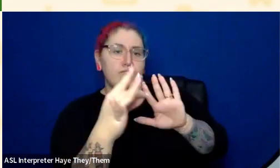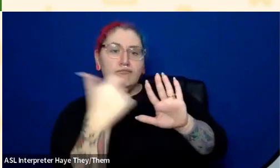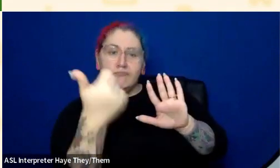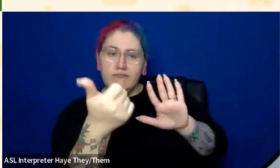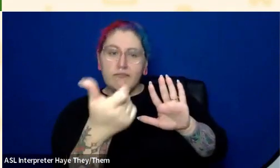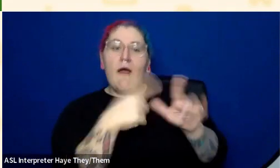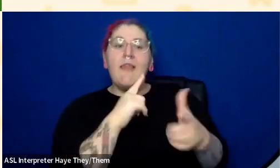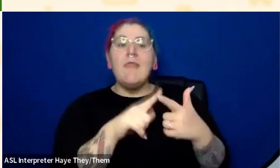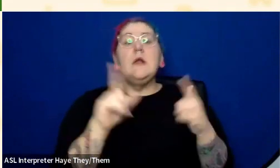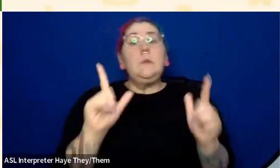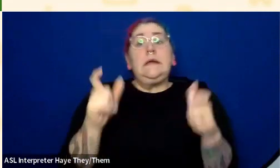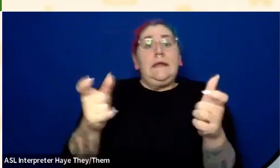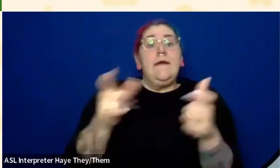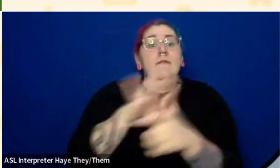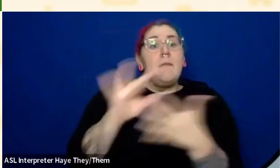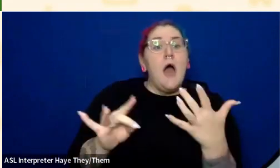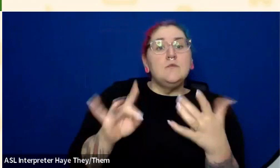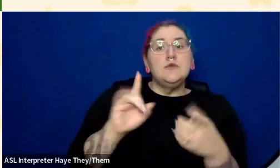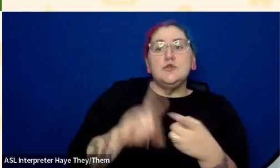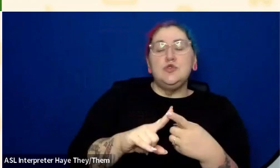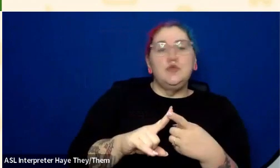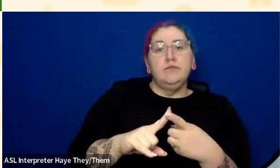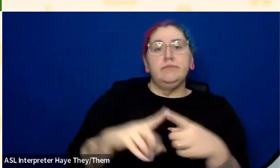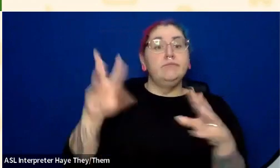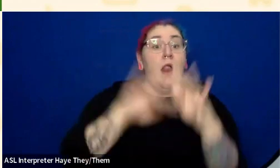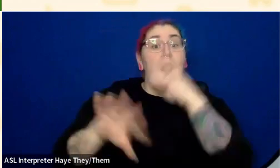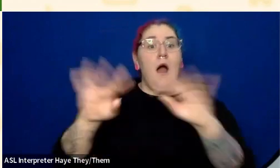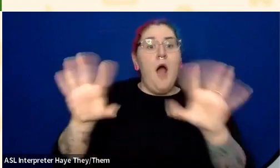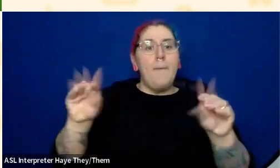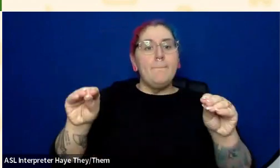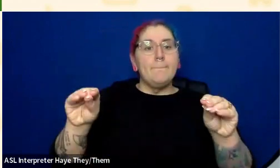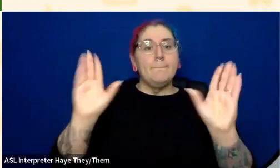y luego darles la opción de detener completamente las animaciones y el movimiento en su conjunto.